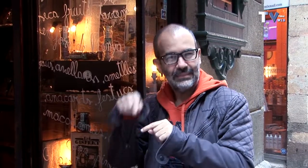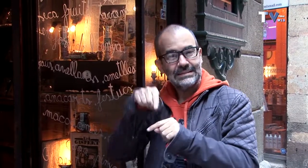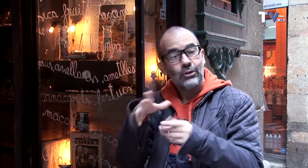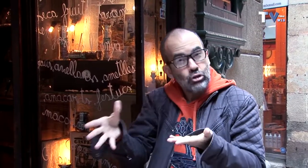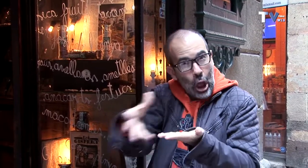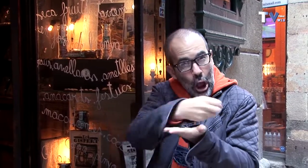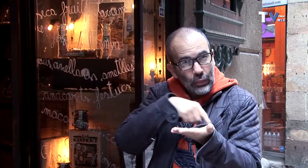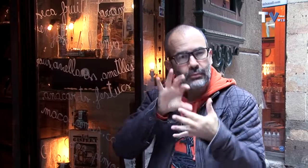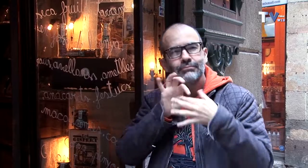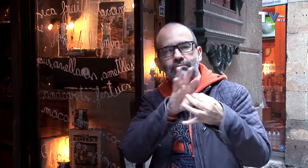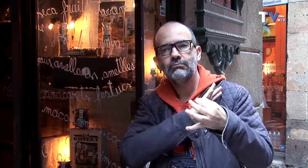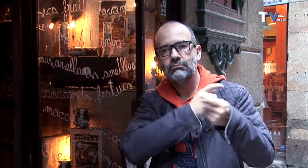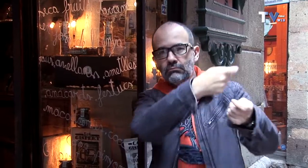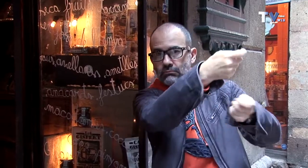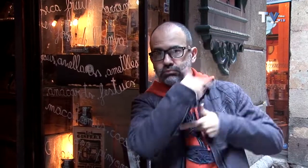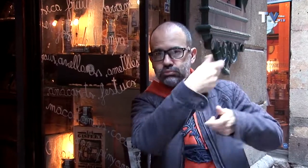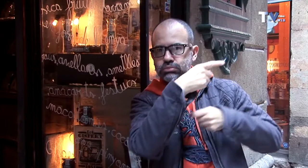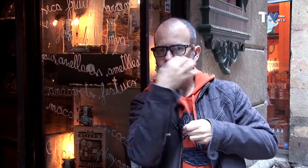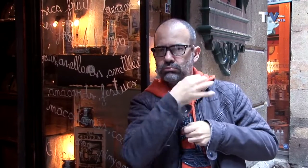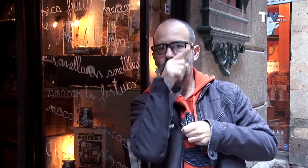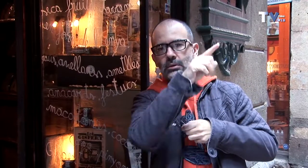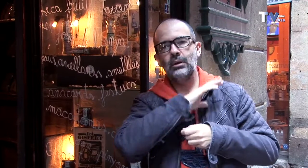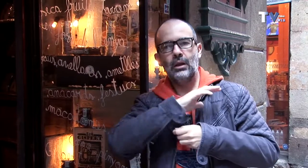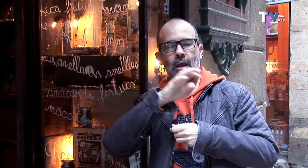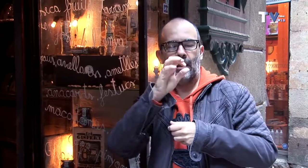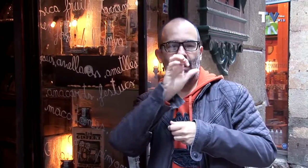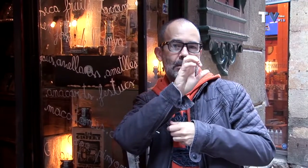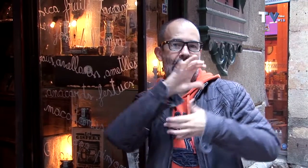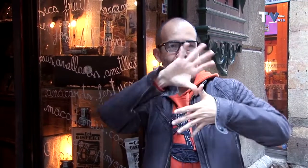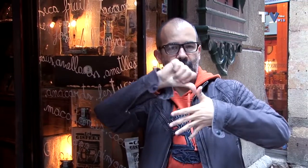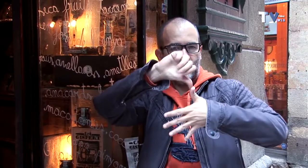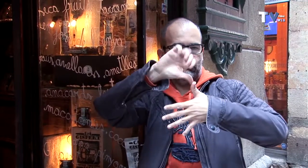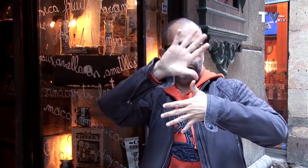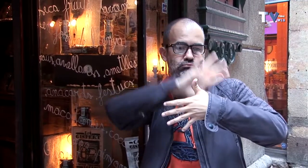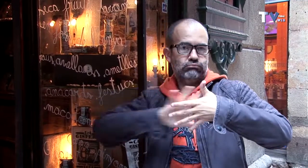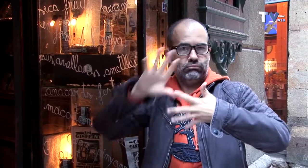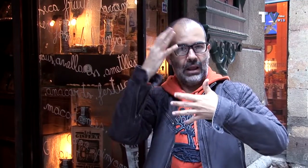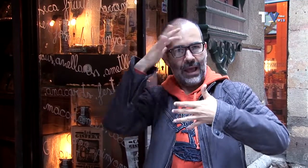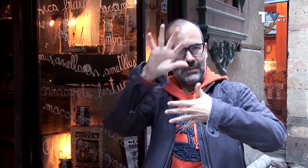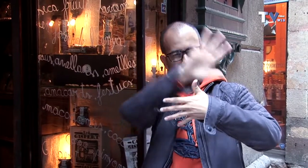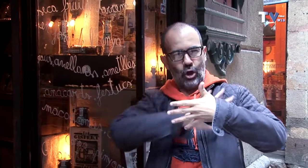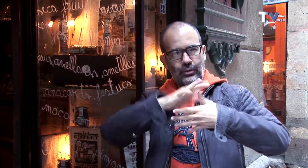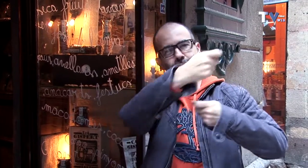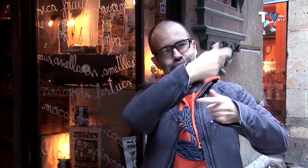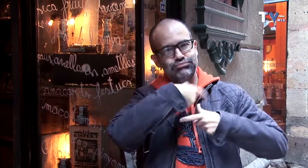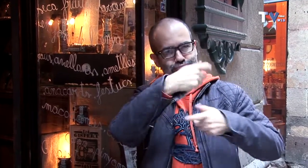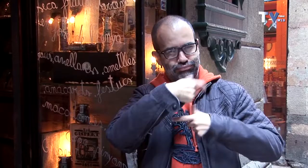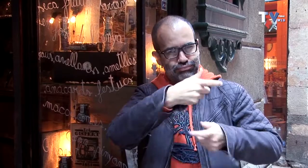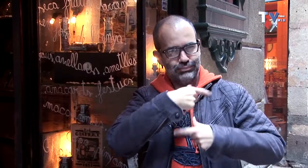Todos los productos eran de exportación de las Américas.